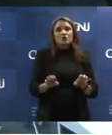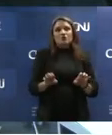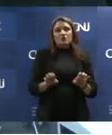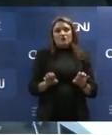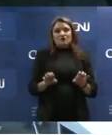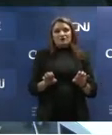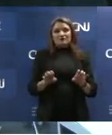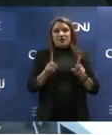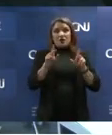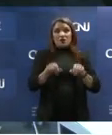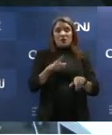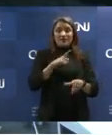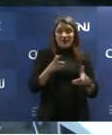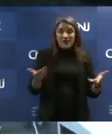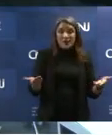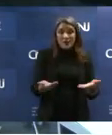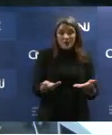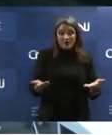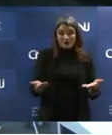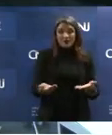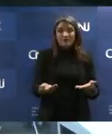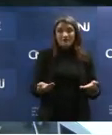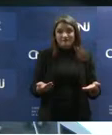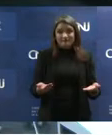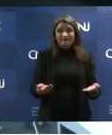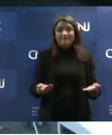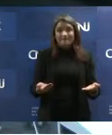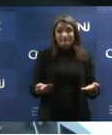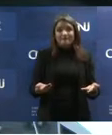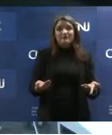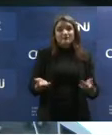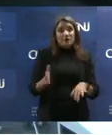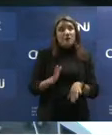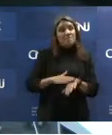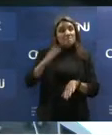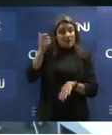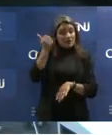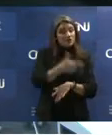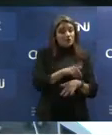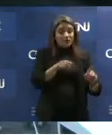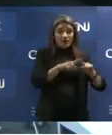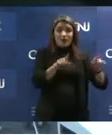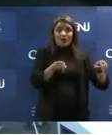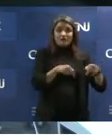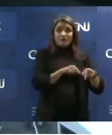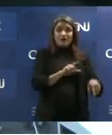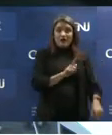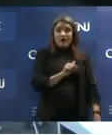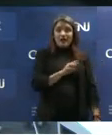muito superior, às vezes até a estrutura de um gabinete, de um desembargador.